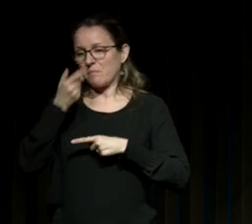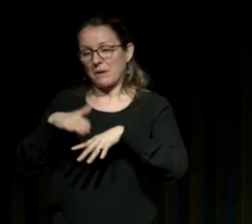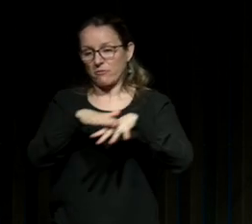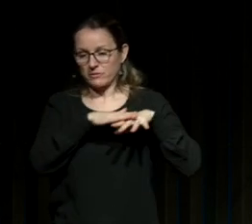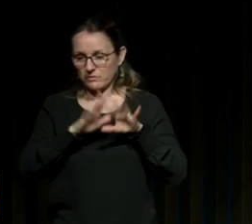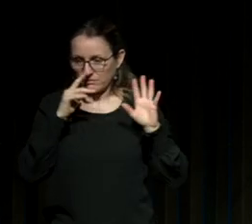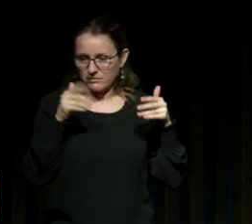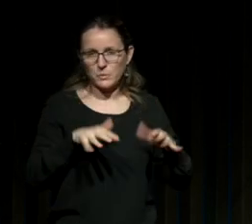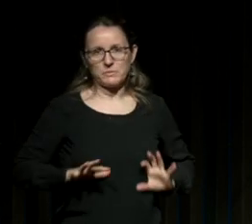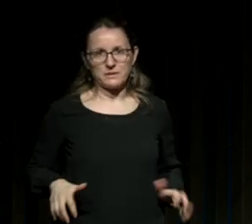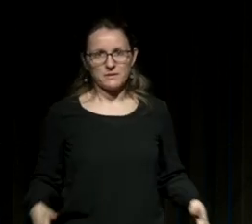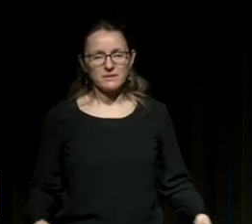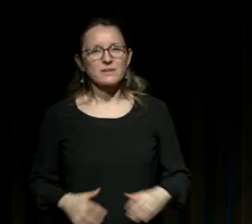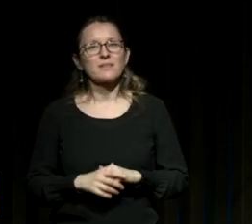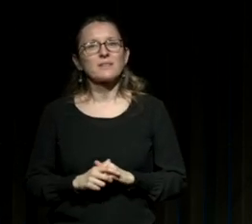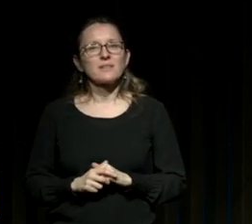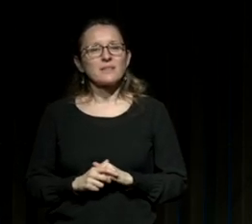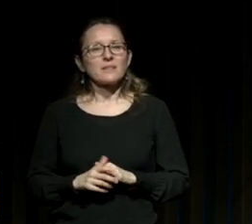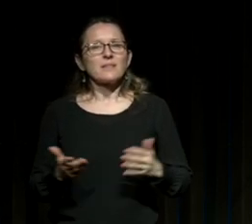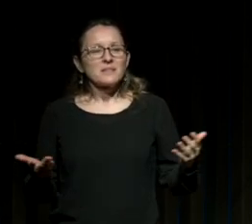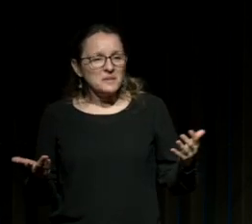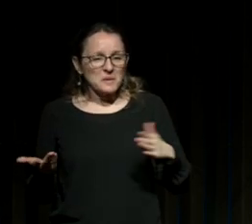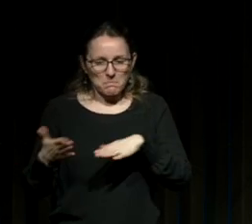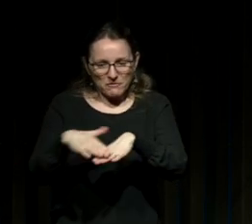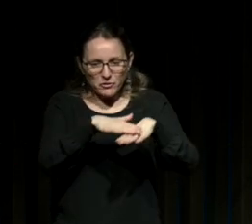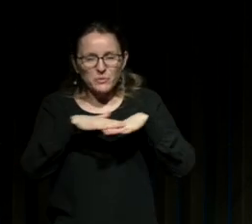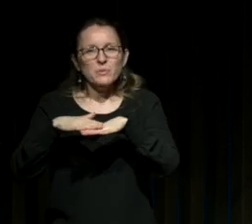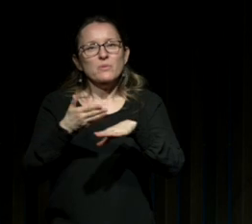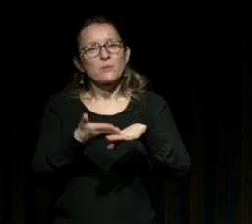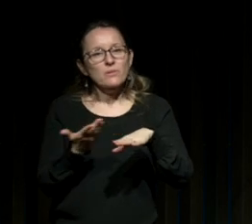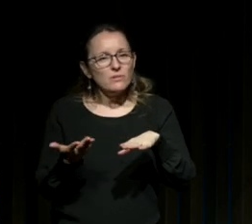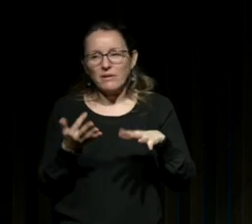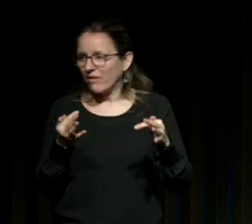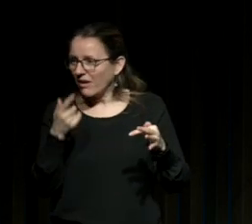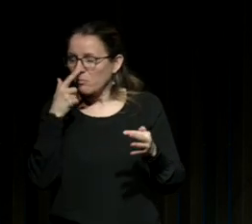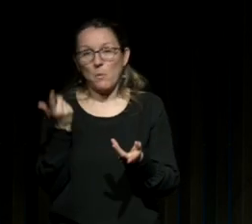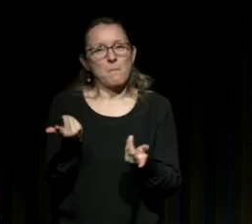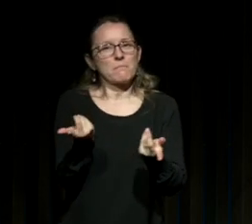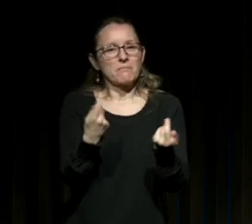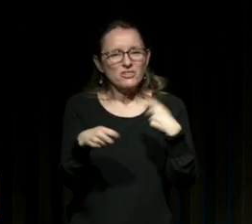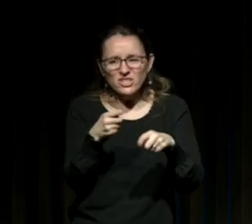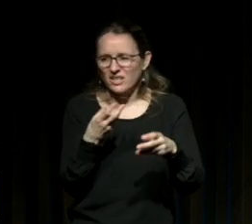la prévention elle peut s'envisager sur le plan du marketing et de l'étiquetage nutritionnel sur le